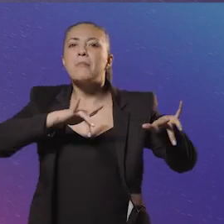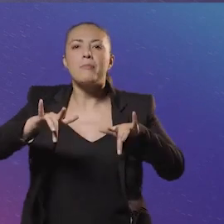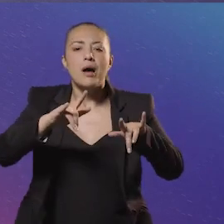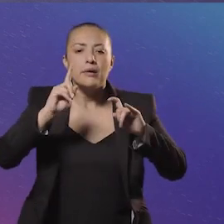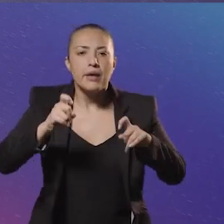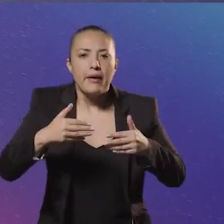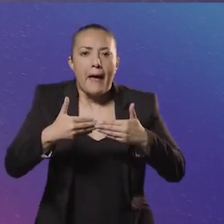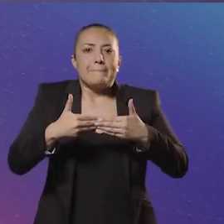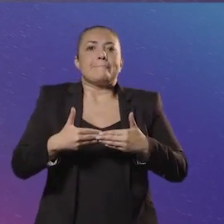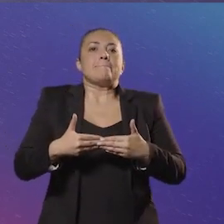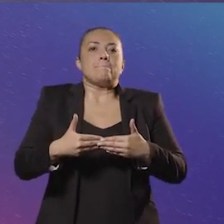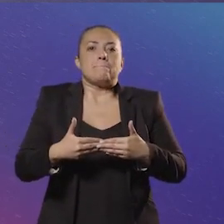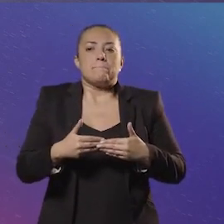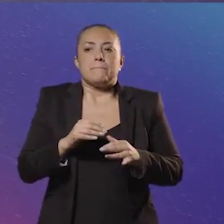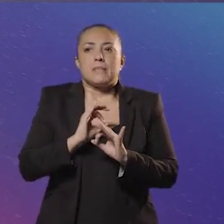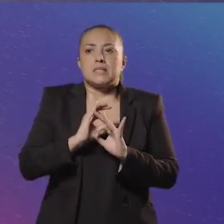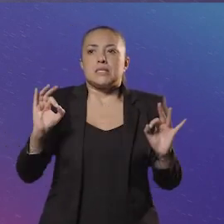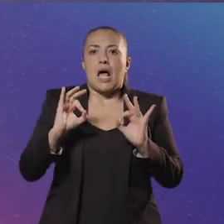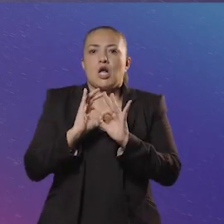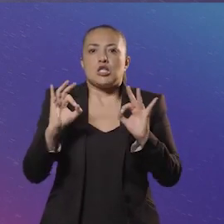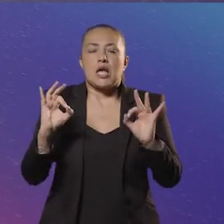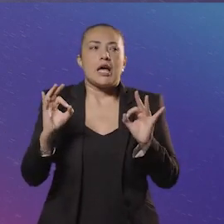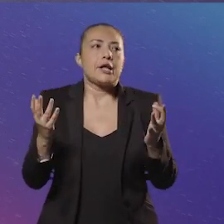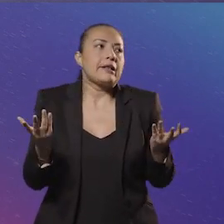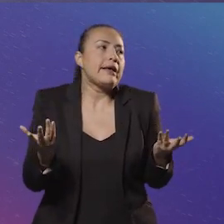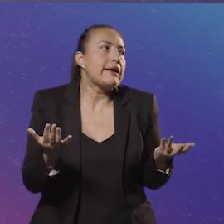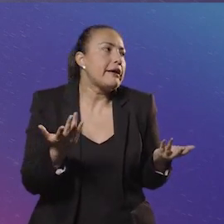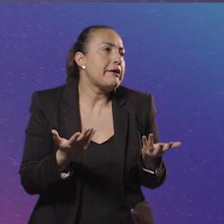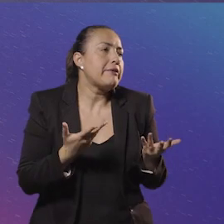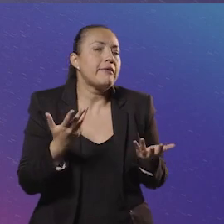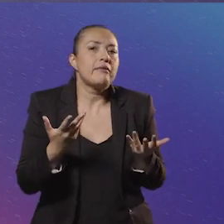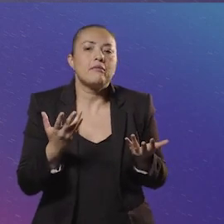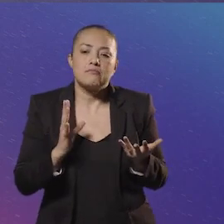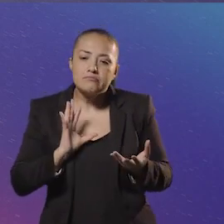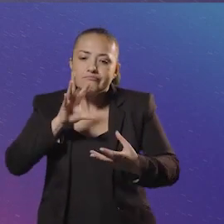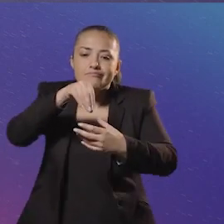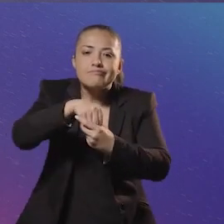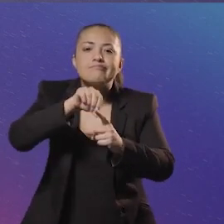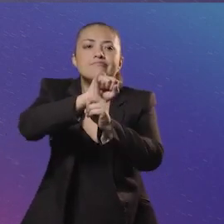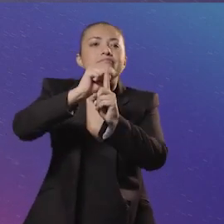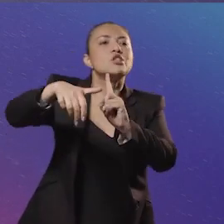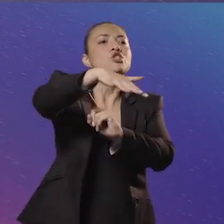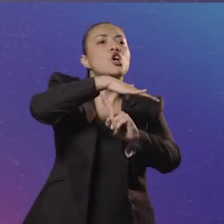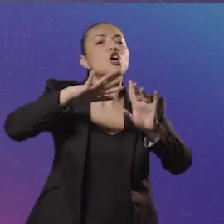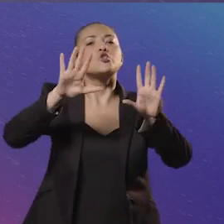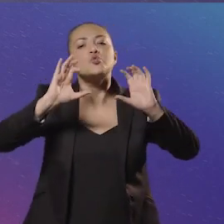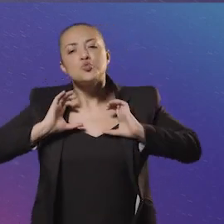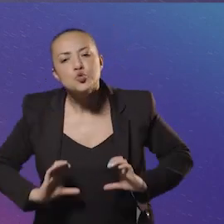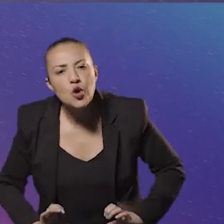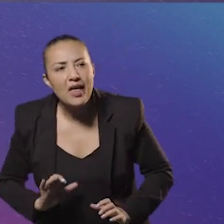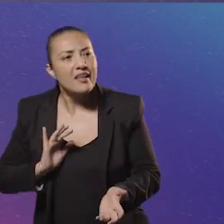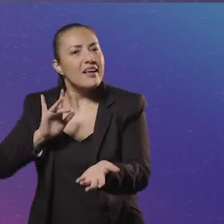tienen que privarse, por así decirlo, de hacer parte de la sociedad, de la ciudadanía,